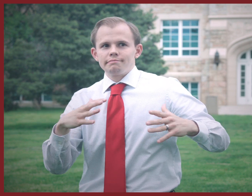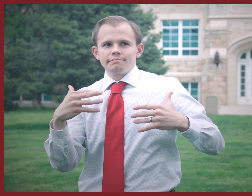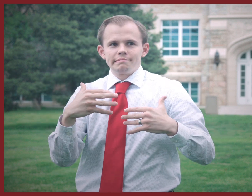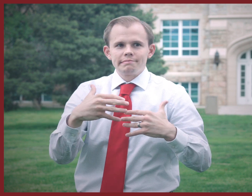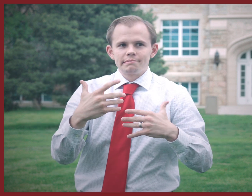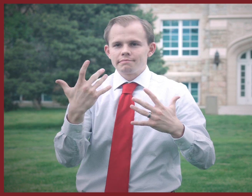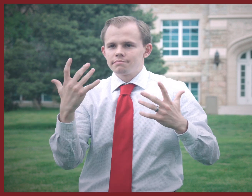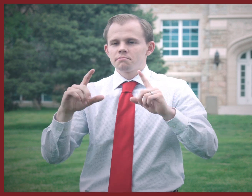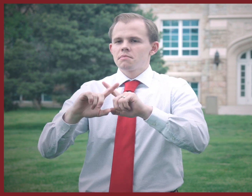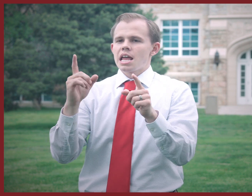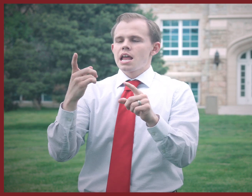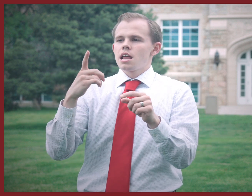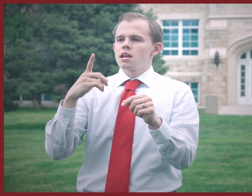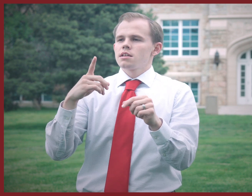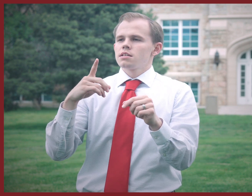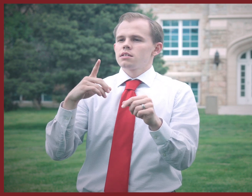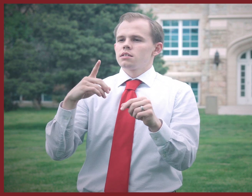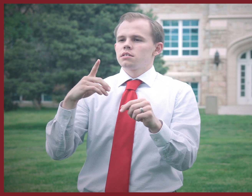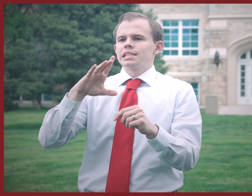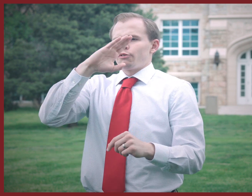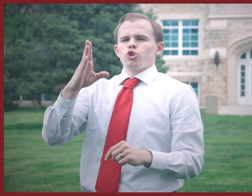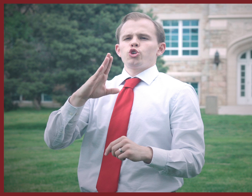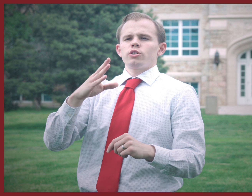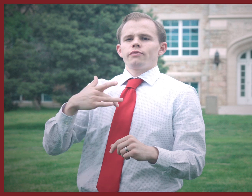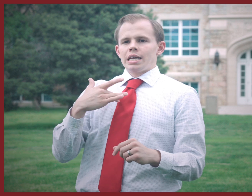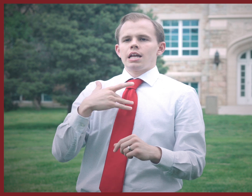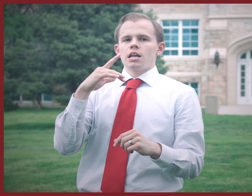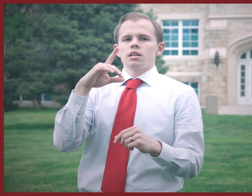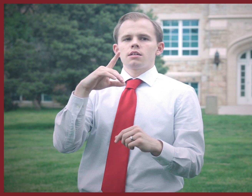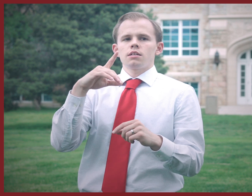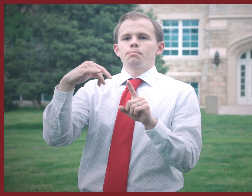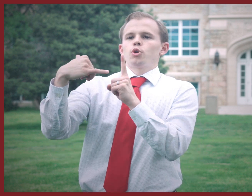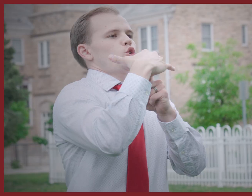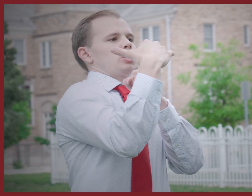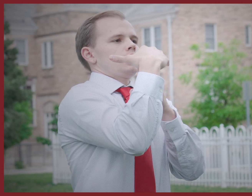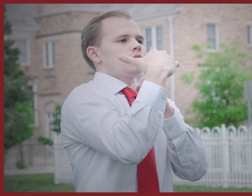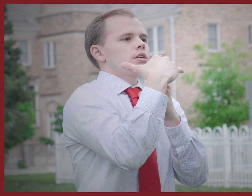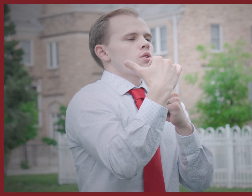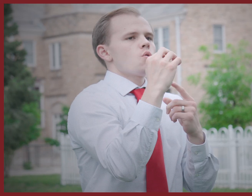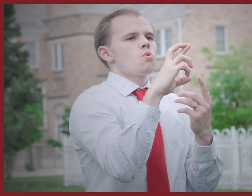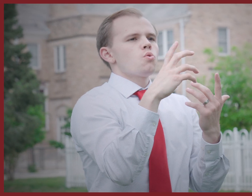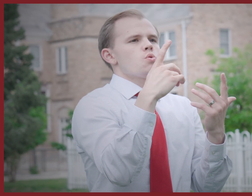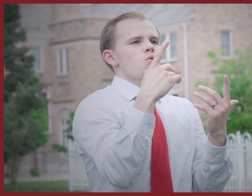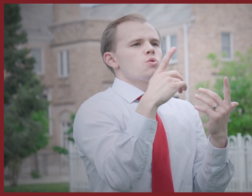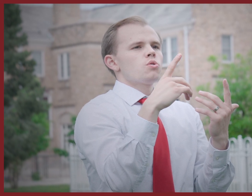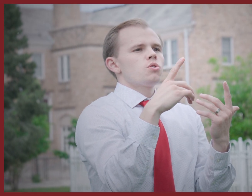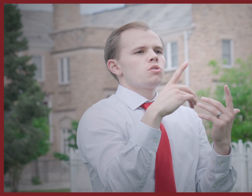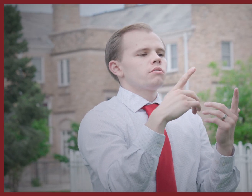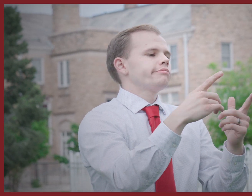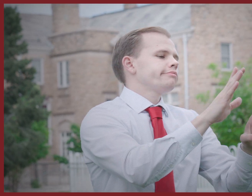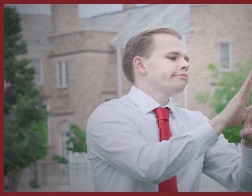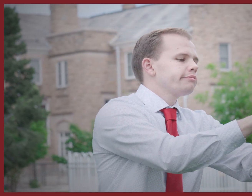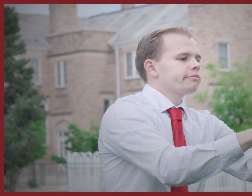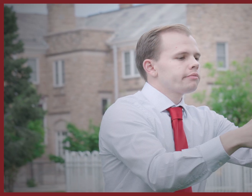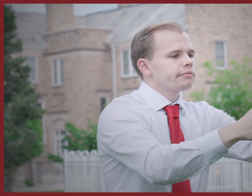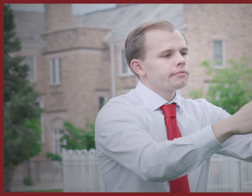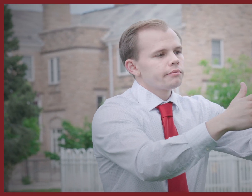que eran enorme, y fue un poco aterrador, pero yo nunca me sentí intimidado. Nunca me sentí amenazado.